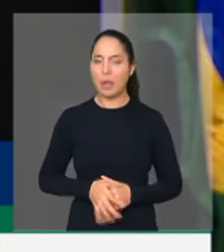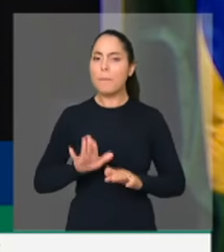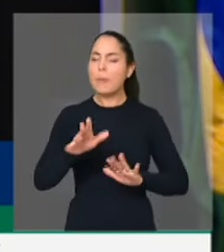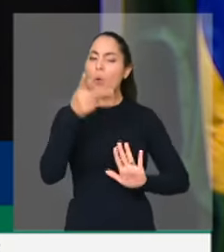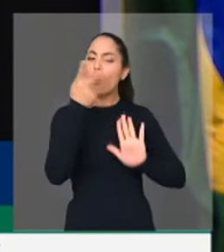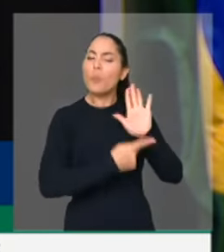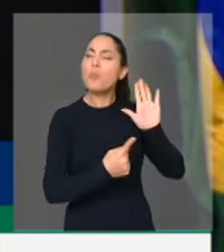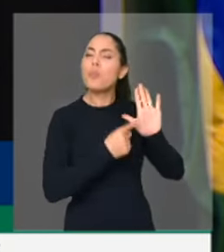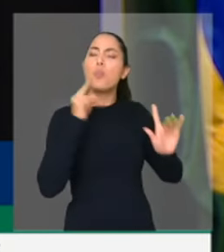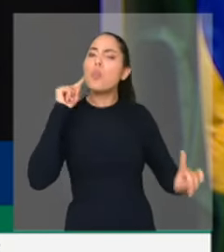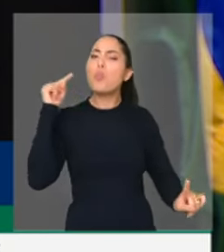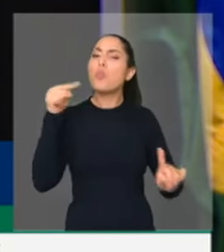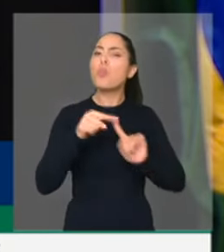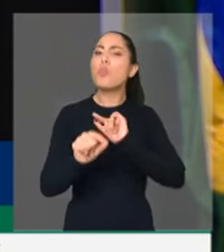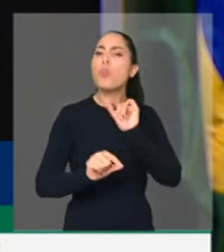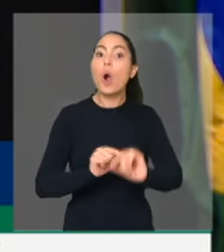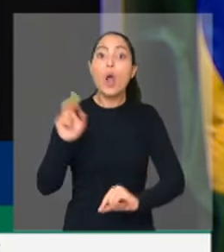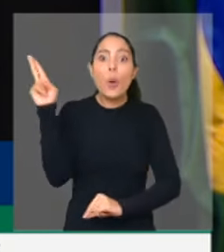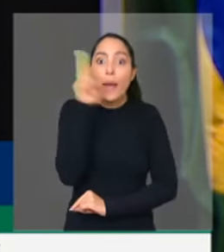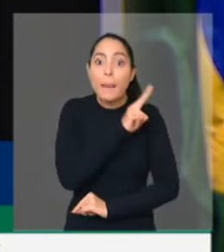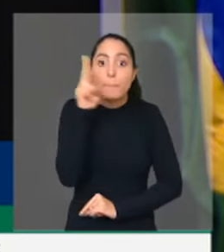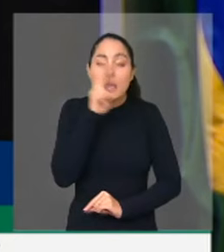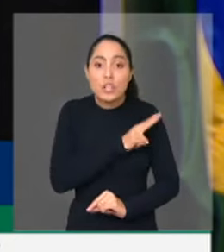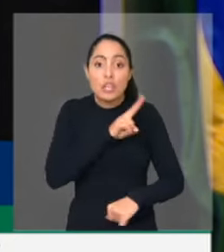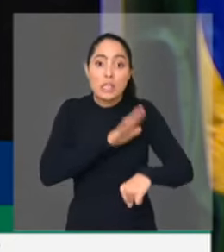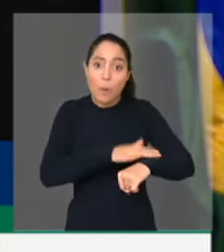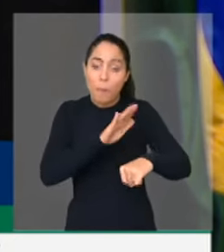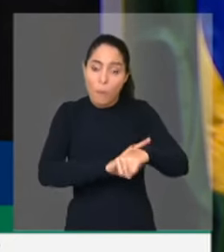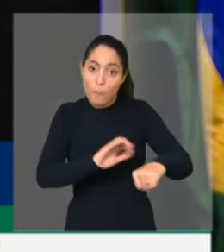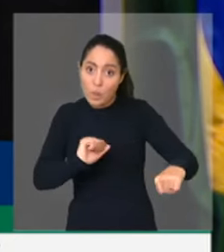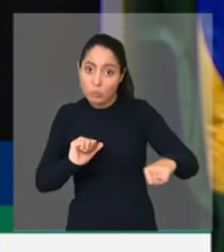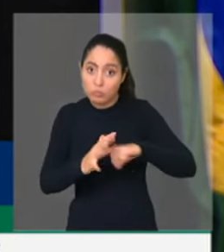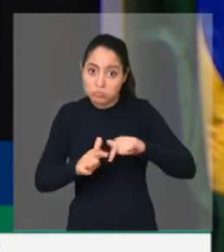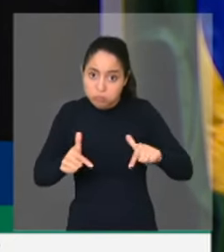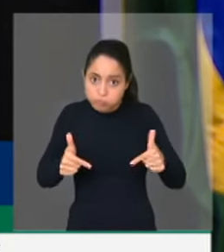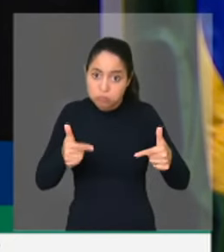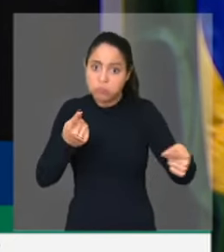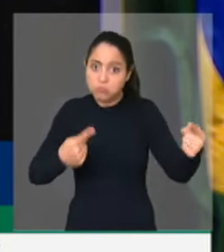ENFRENTAMENTO DA PANDEMIA DE COVID-19 AO INCENTIVAR A DISPONIBILIZAÇÃO DE LEITOS CLÍNICOS E DE TERAPIA